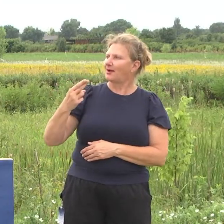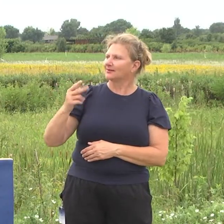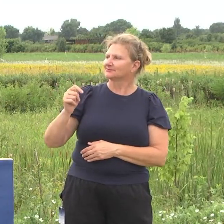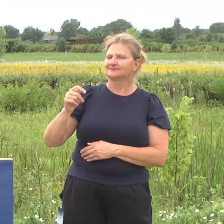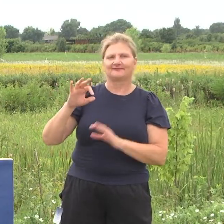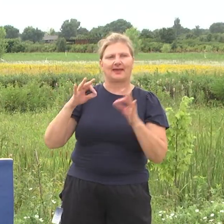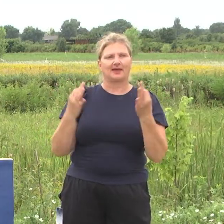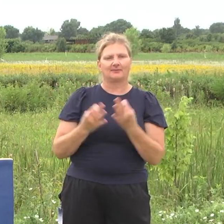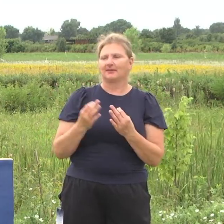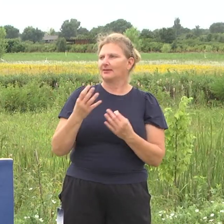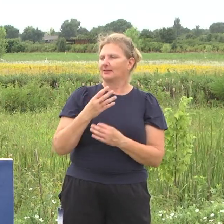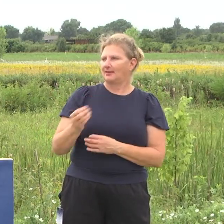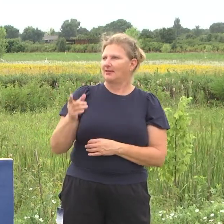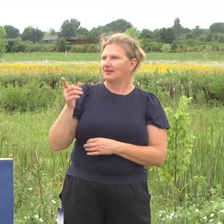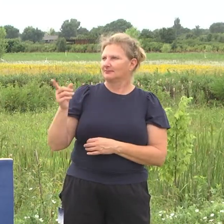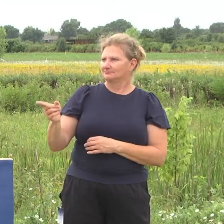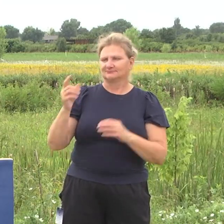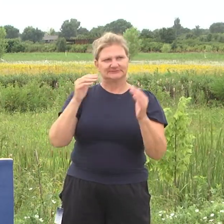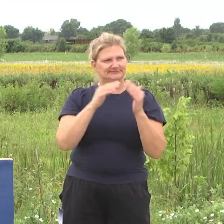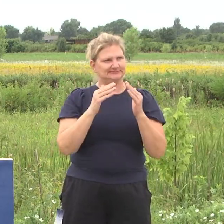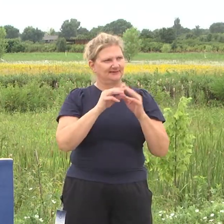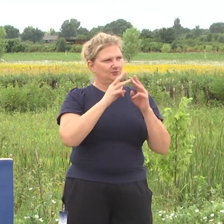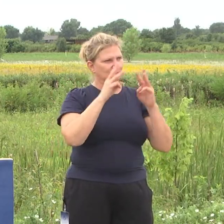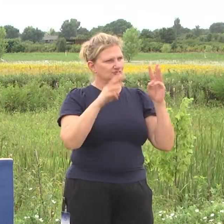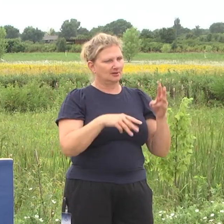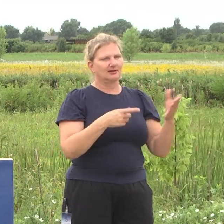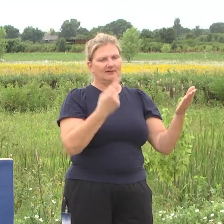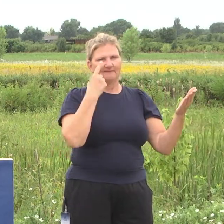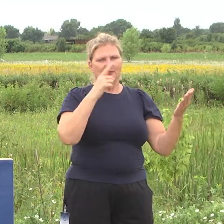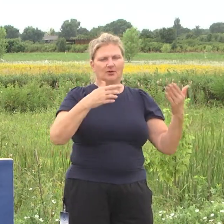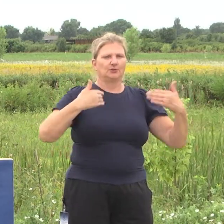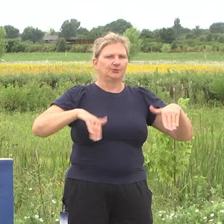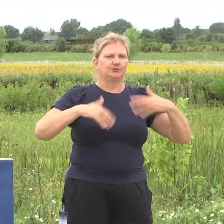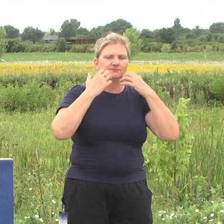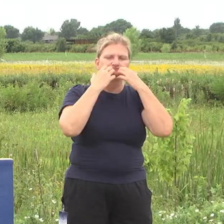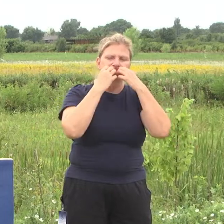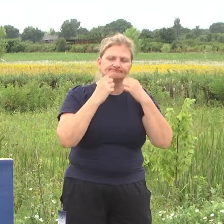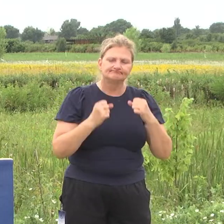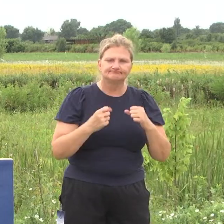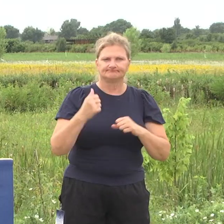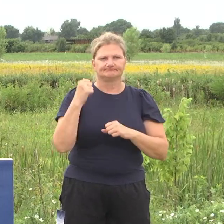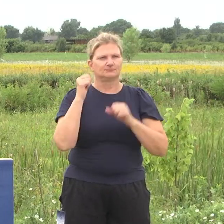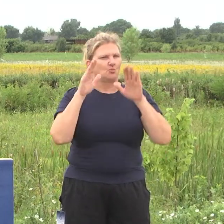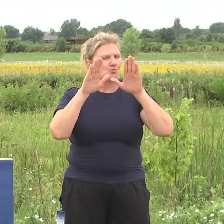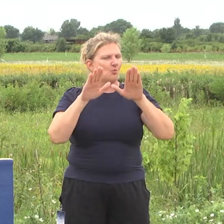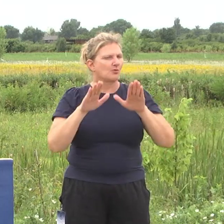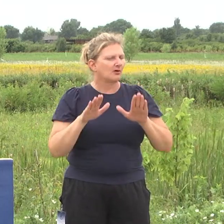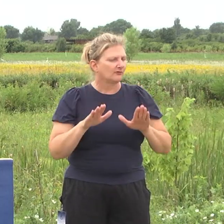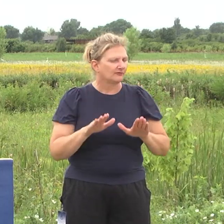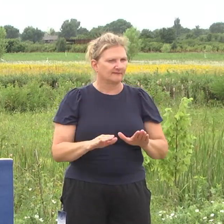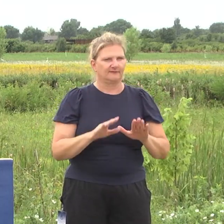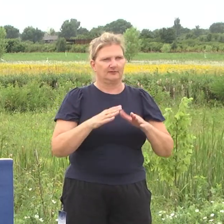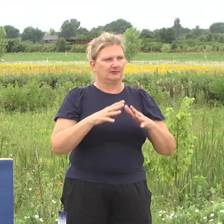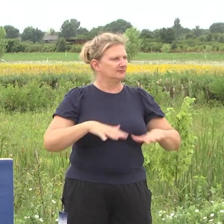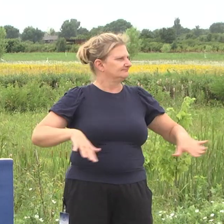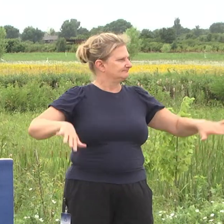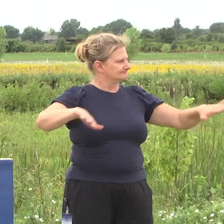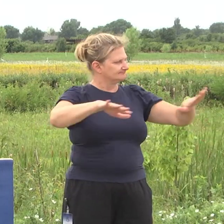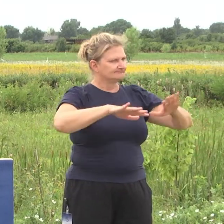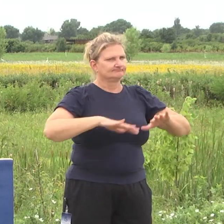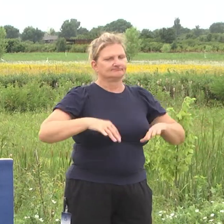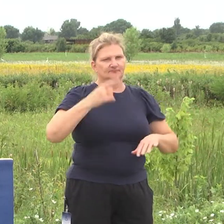preservar este maravilloso ecosistema en la ciudad de Witchah y la región. También quiero agradecer